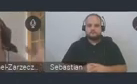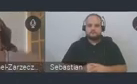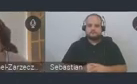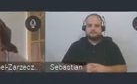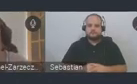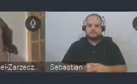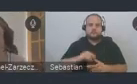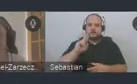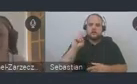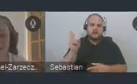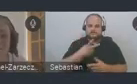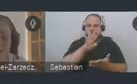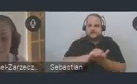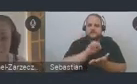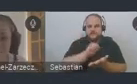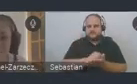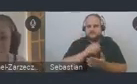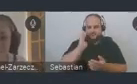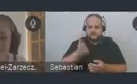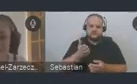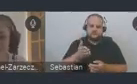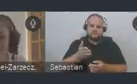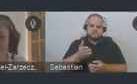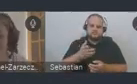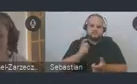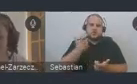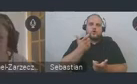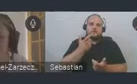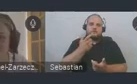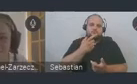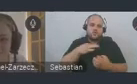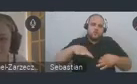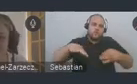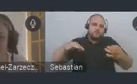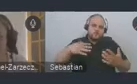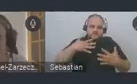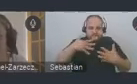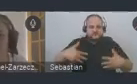I z każdymi zajęciami będzie coraz luźniej, coraz radośniej.